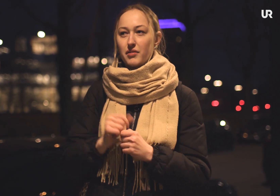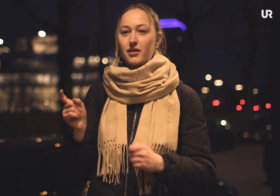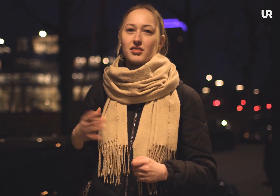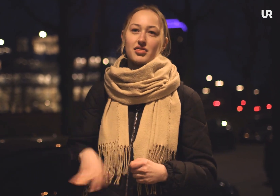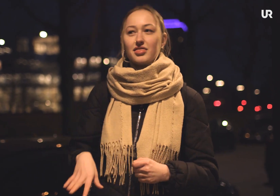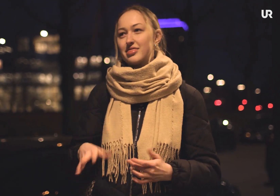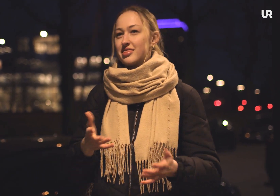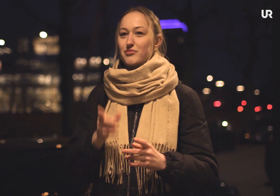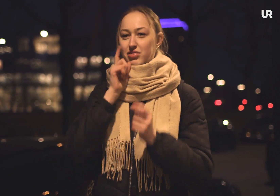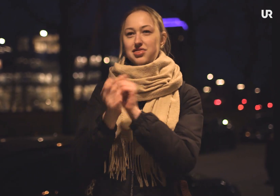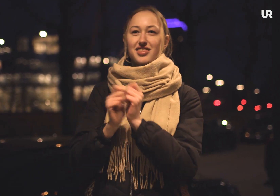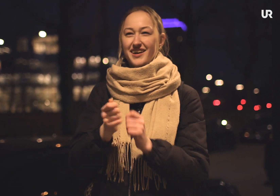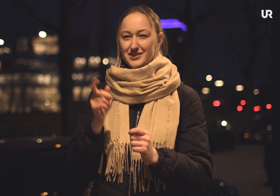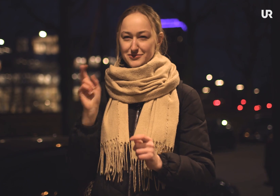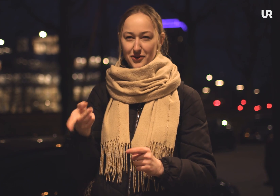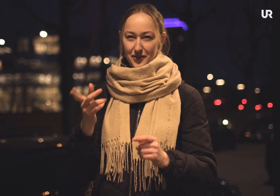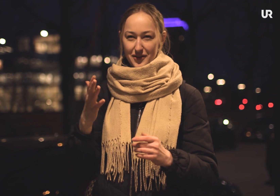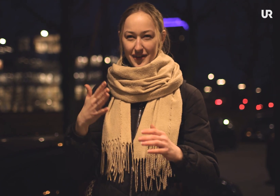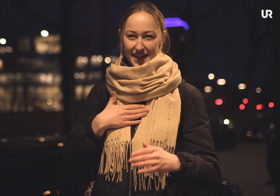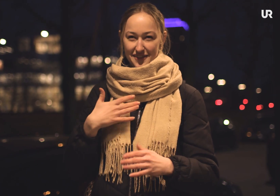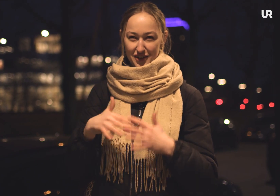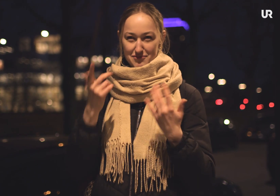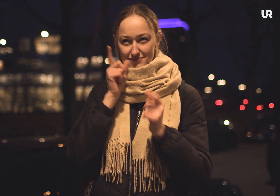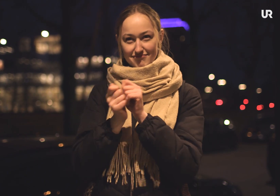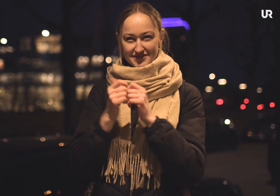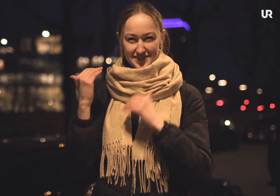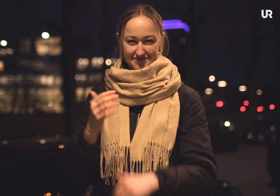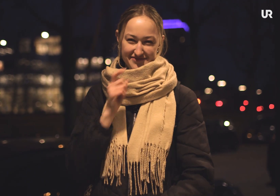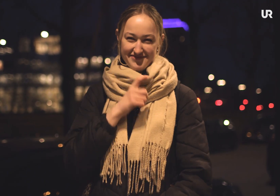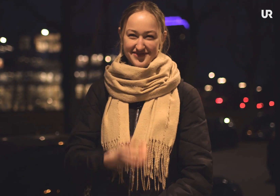Men om personen är ointresserad och jämt vill skriva i mobilen, så går det inte. Det kommer ju inte att hålla i längden.